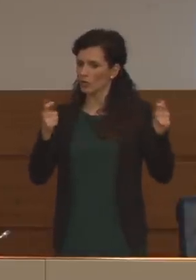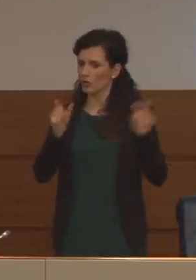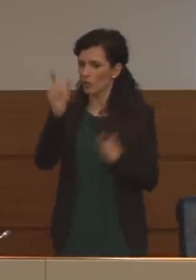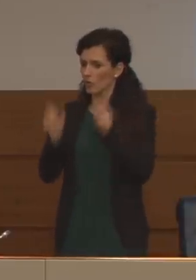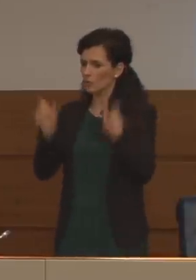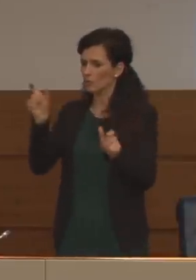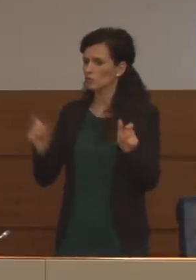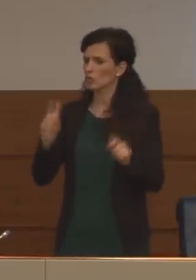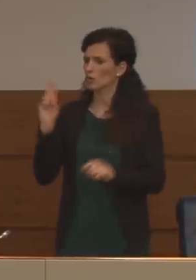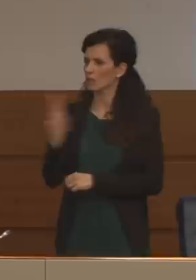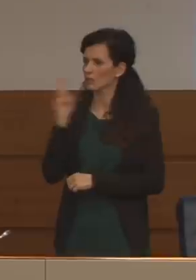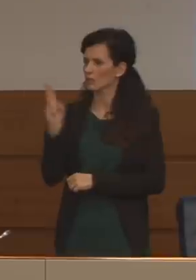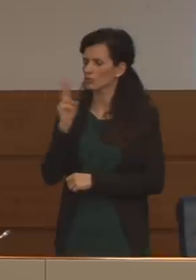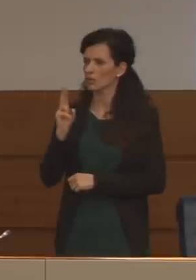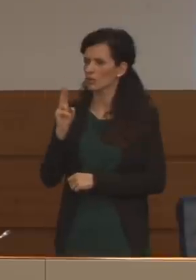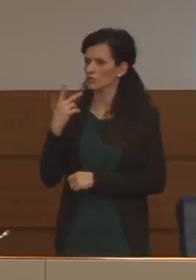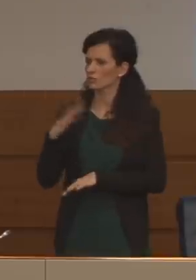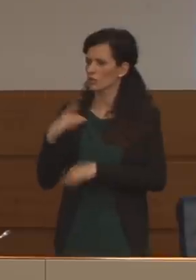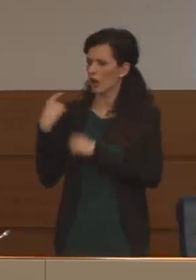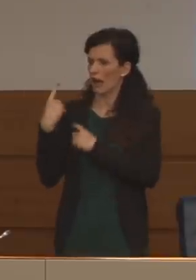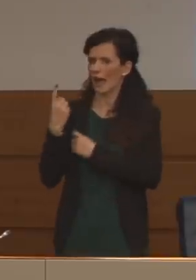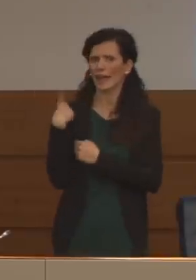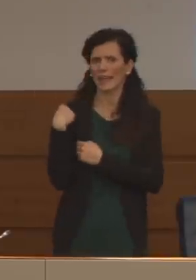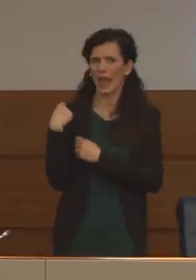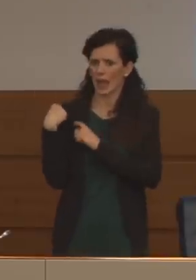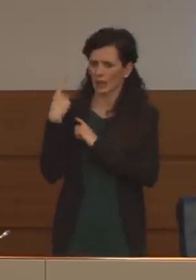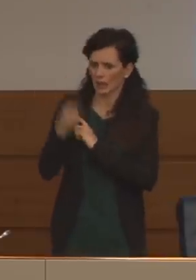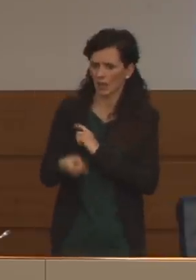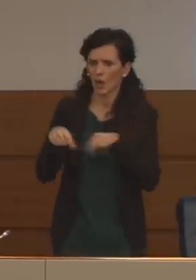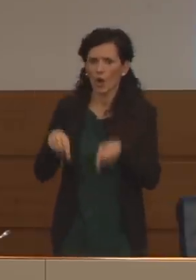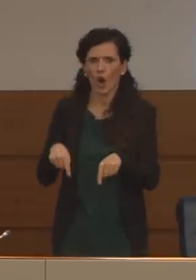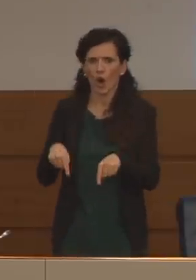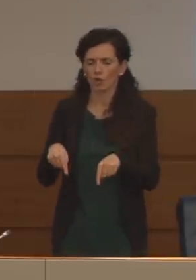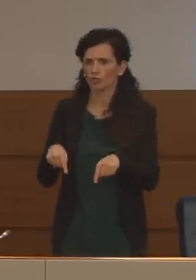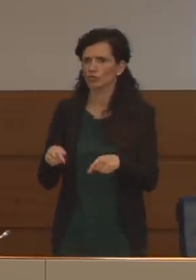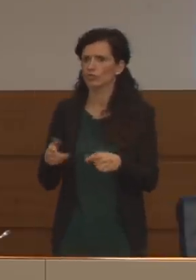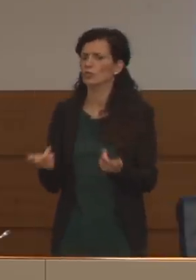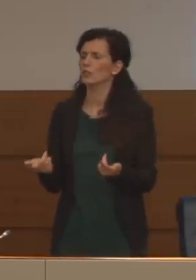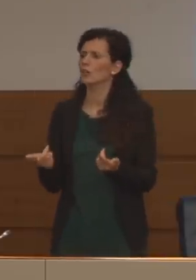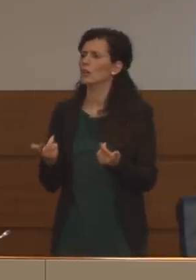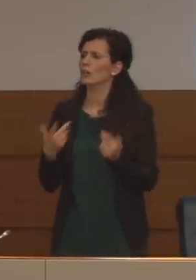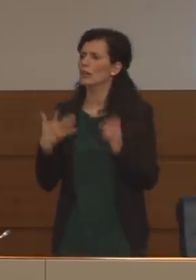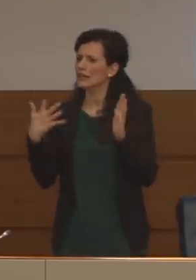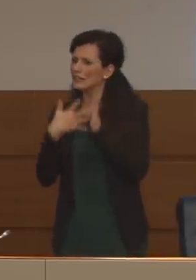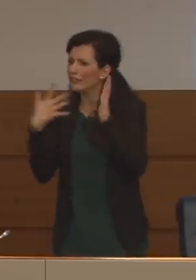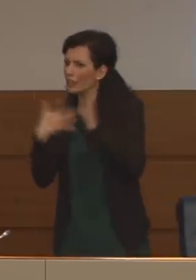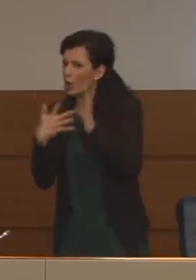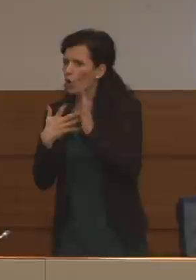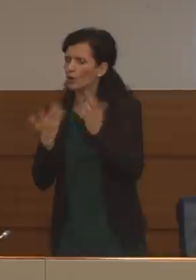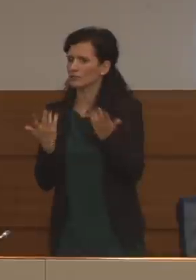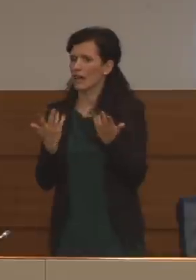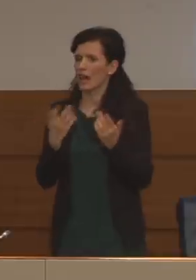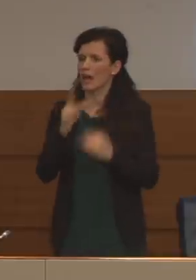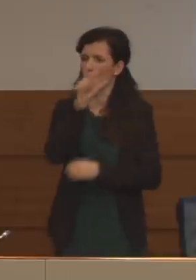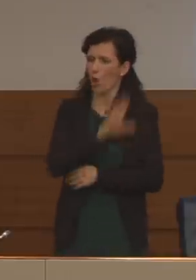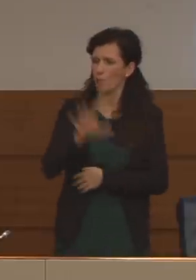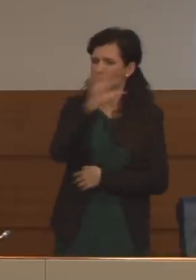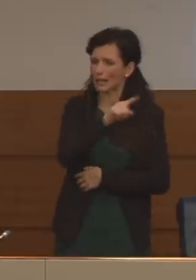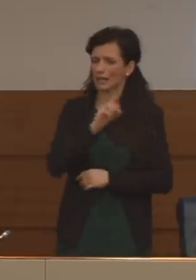ma anche negli ultimi giorni, se in qualche modo è correlato con le difficoltà delle terapie intensive in Lombardia e se avete dei numeri su